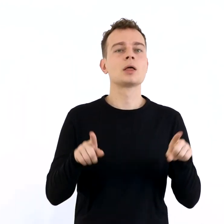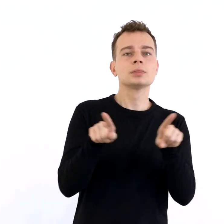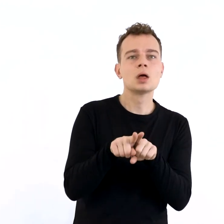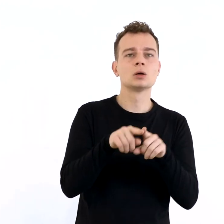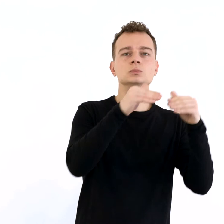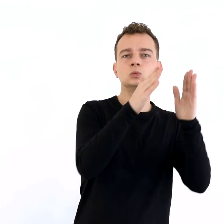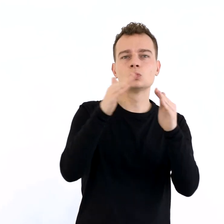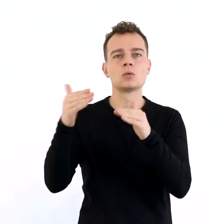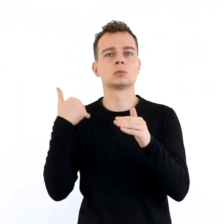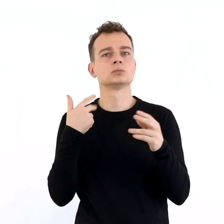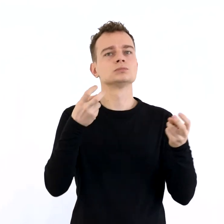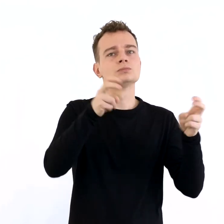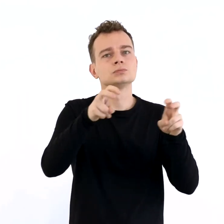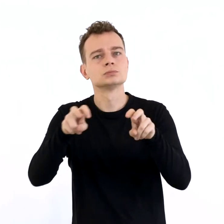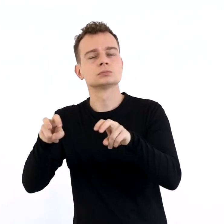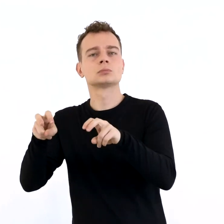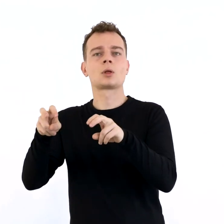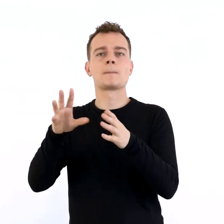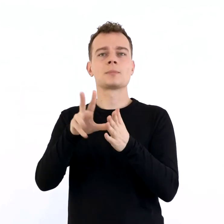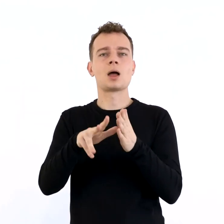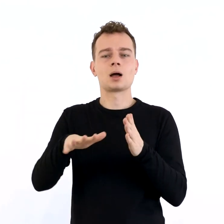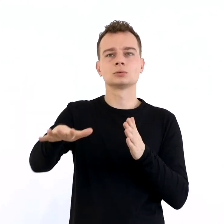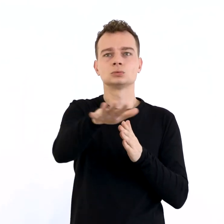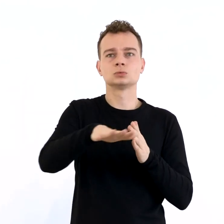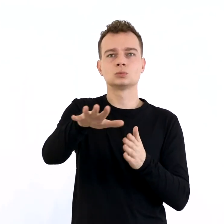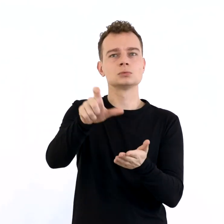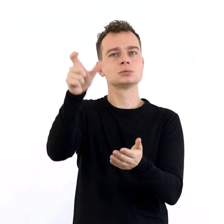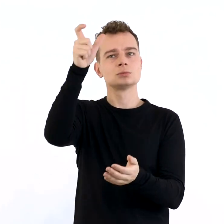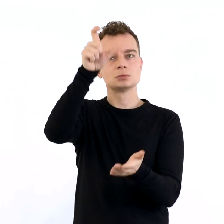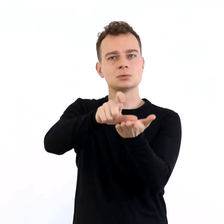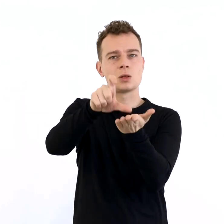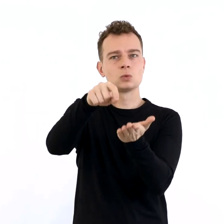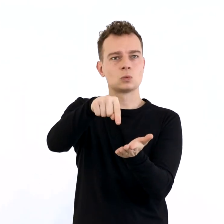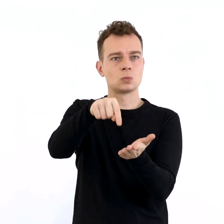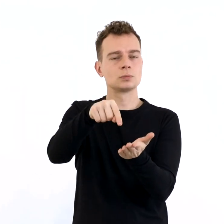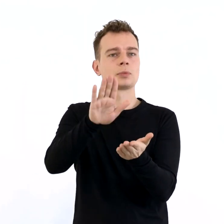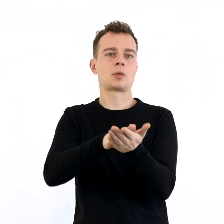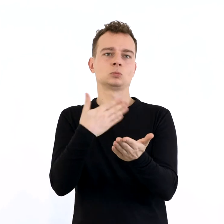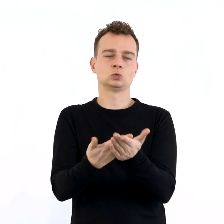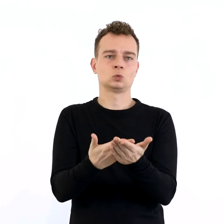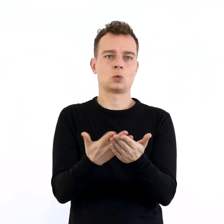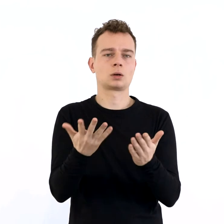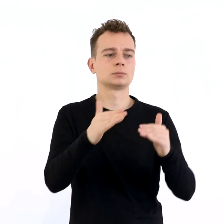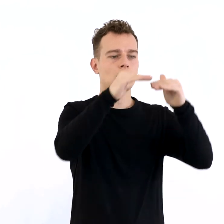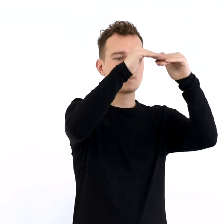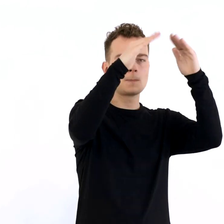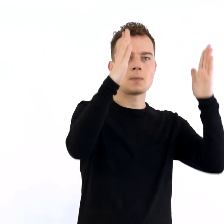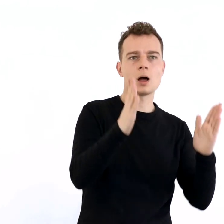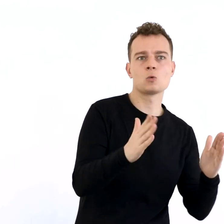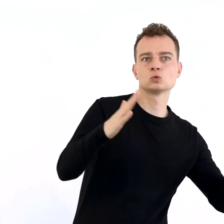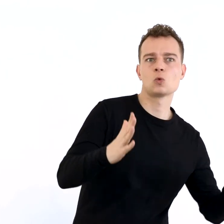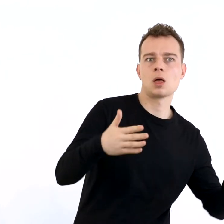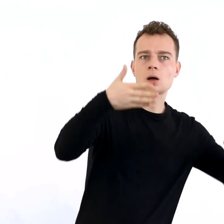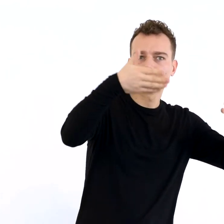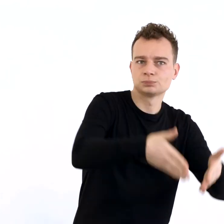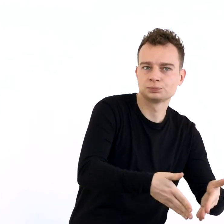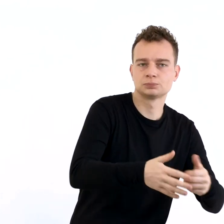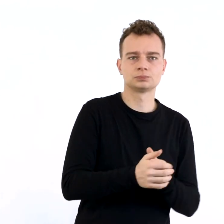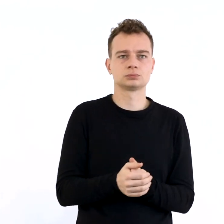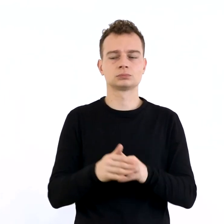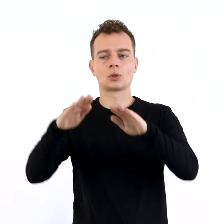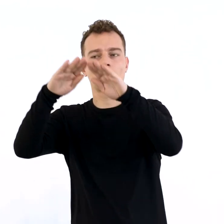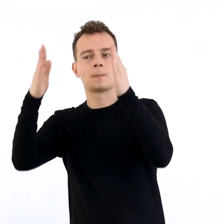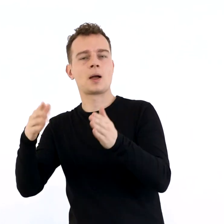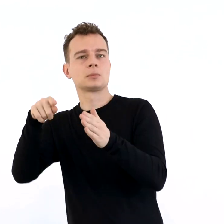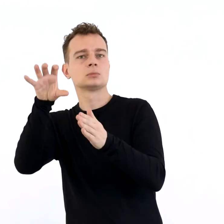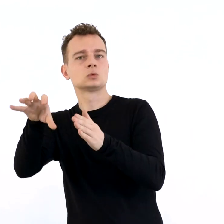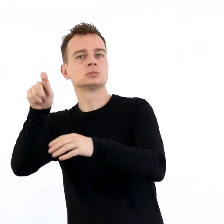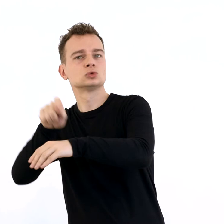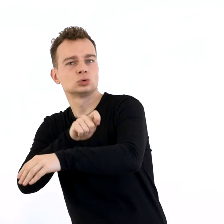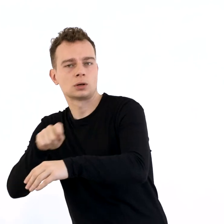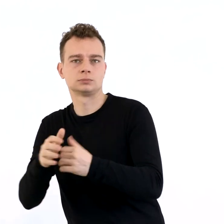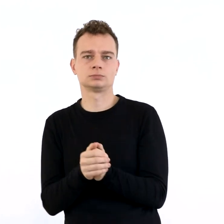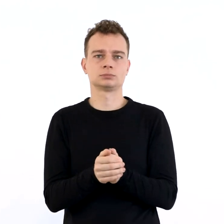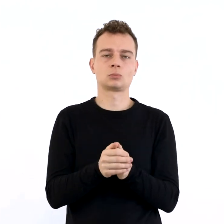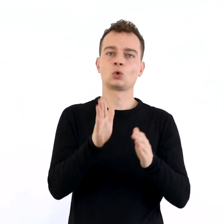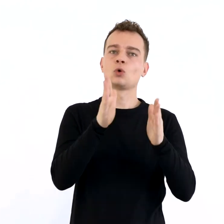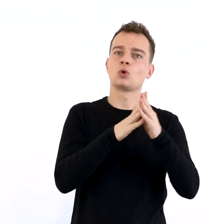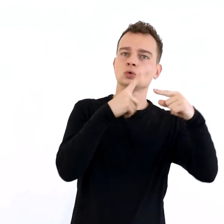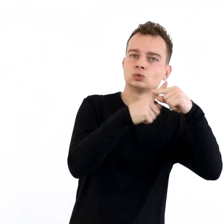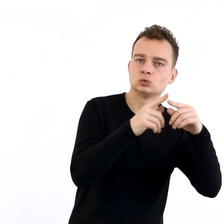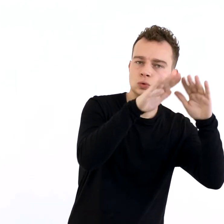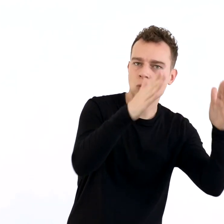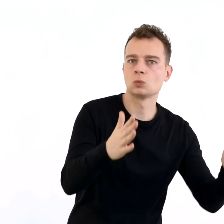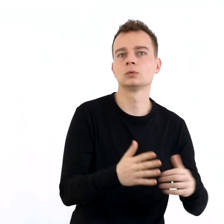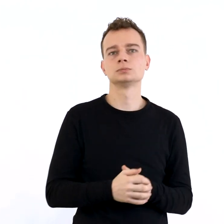Także zaczęły powstawać budowle na planie centralnym (mauzolea, baptysteria i kościoły).